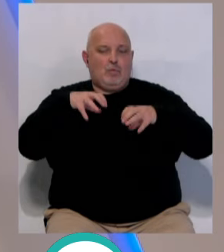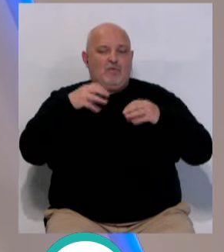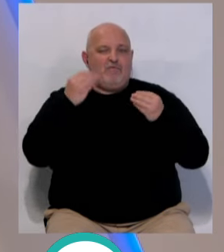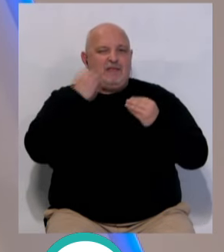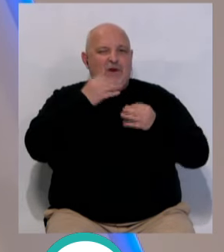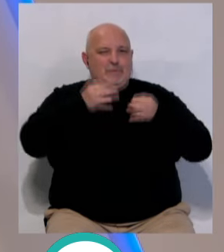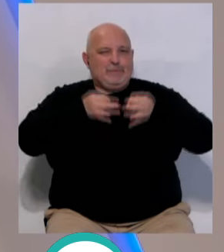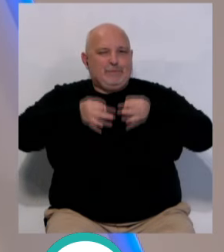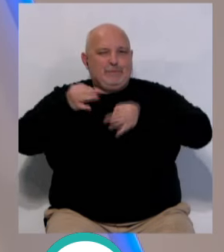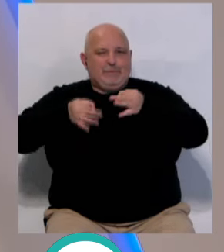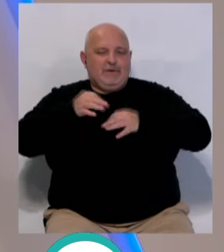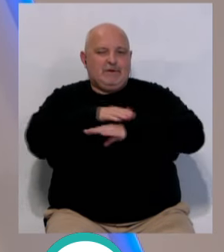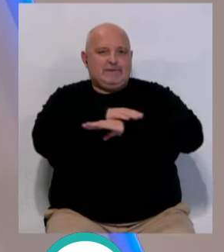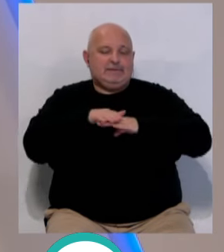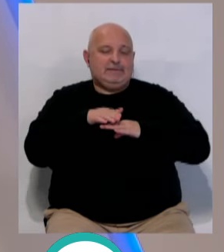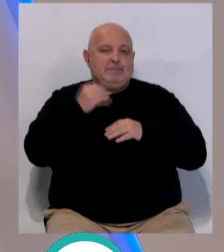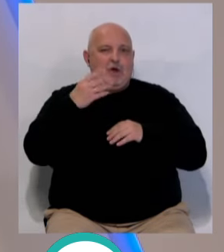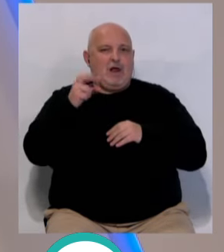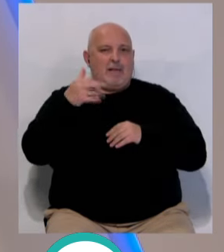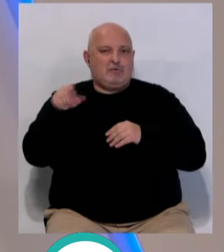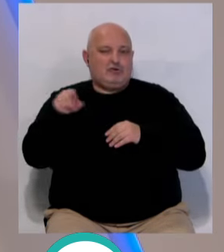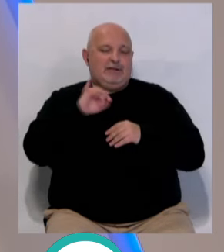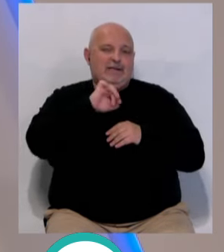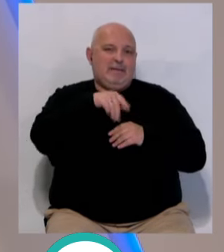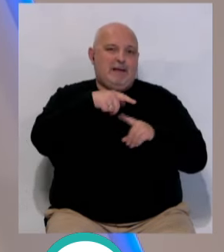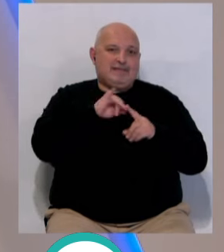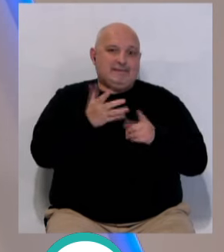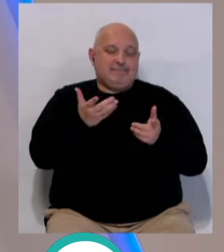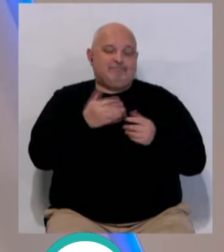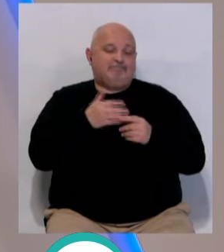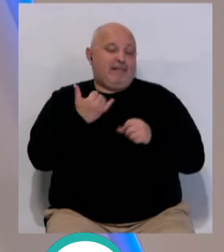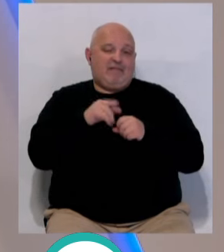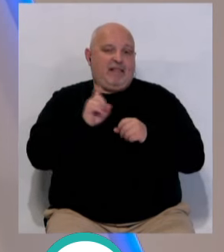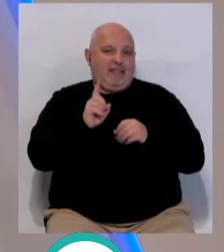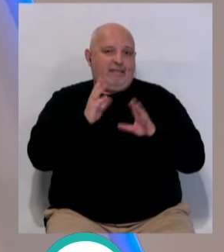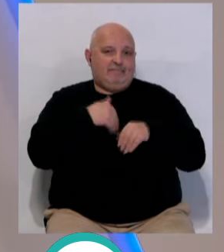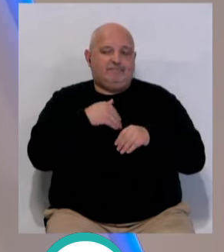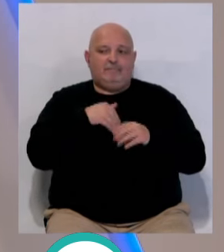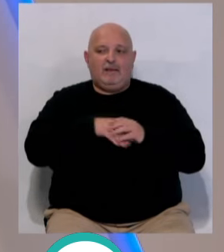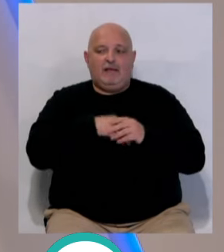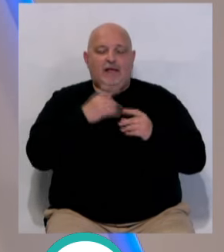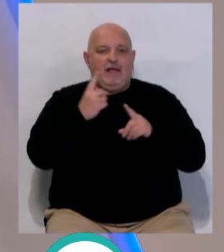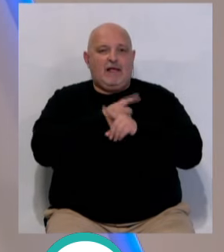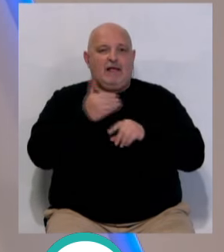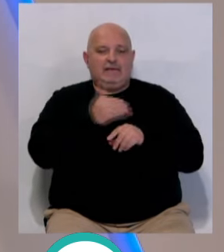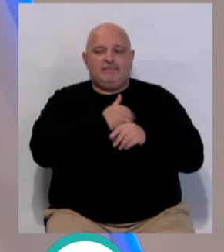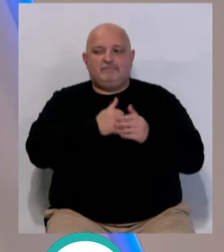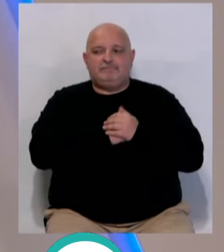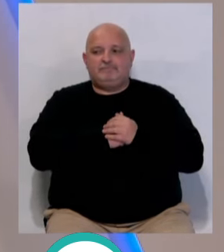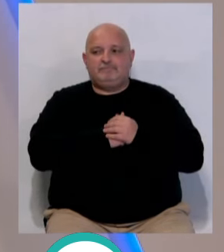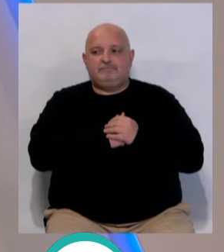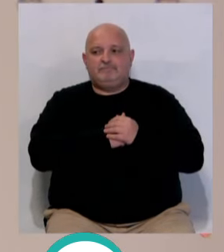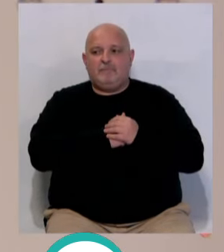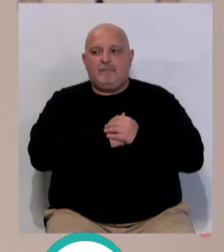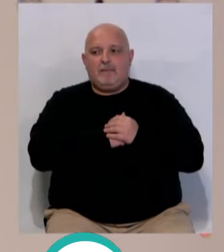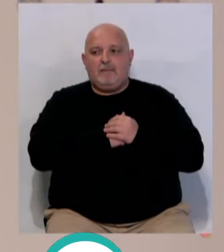que pudiera hacer algo Yo creo que ahí tenía que haber entrado Cris Ramos antes al campo ponerse